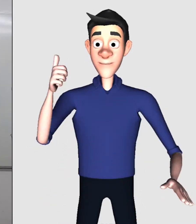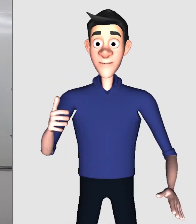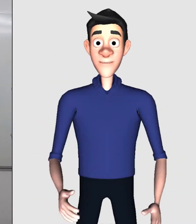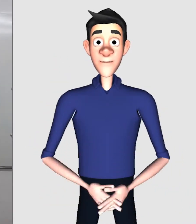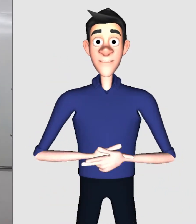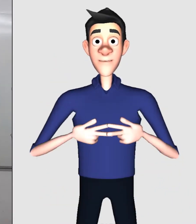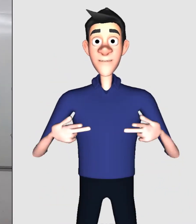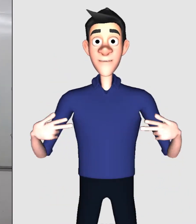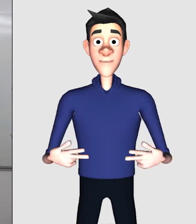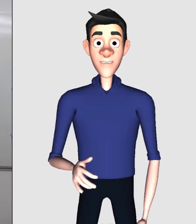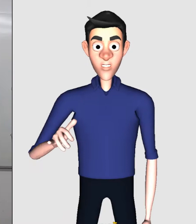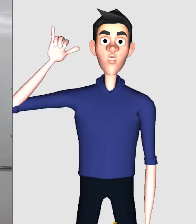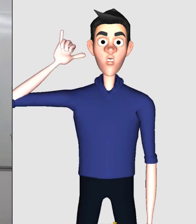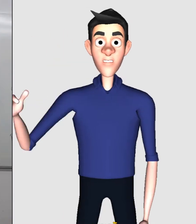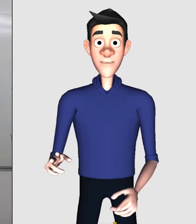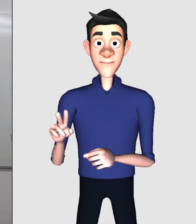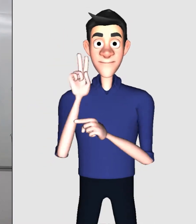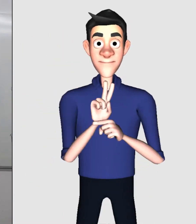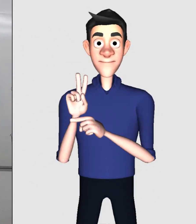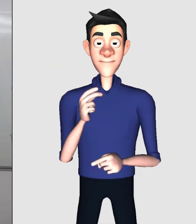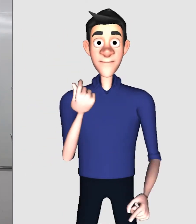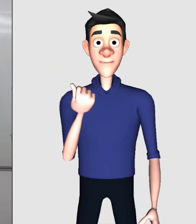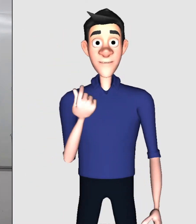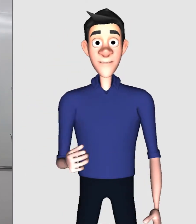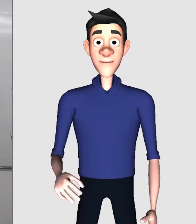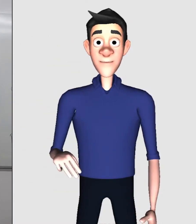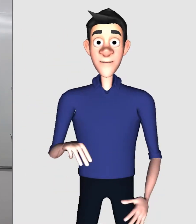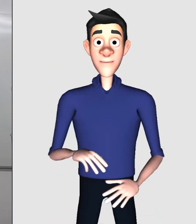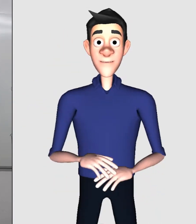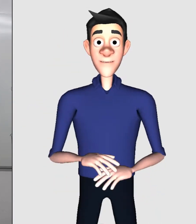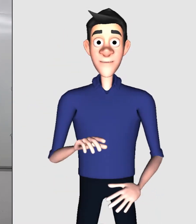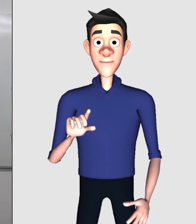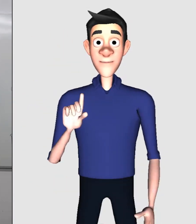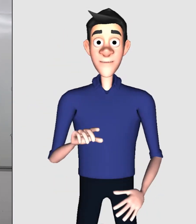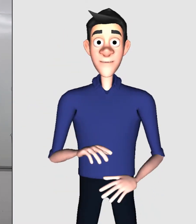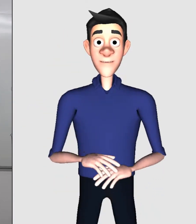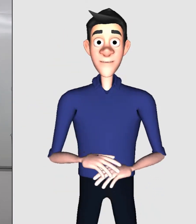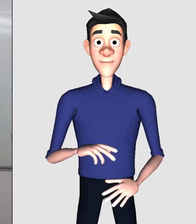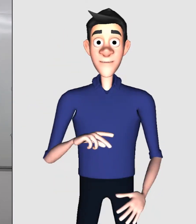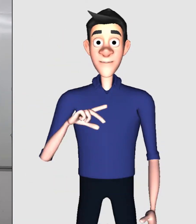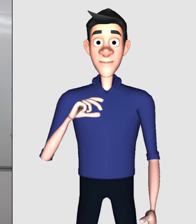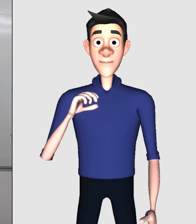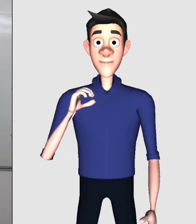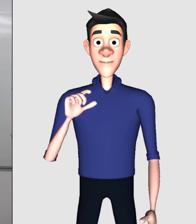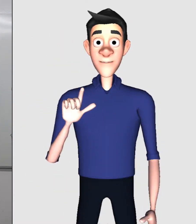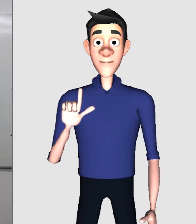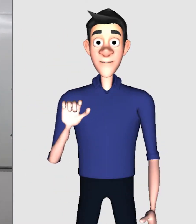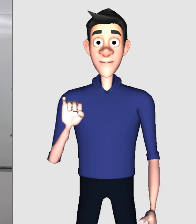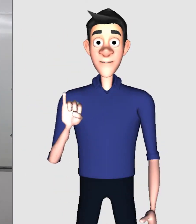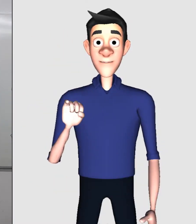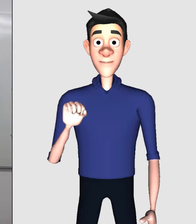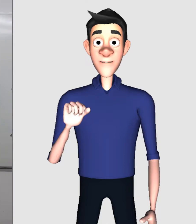Quando fizermos o lançamento aqui por exemplo, quando baixar isso de x